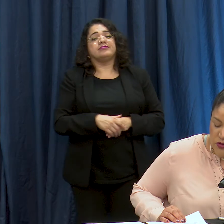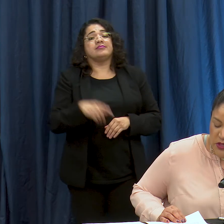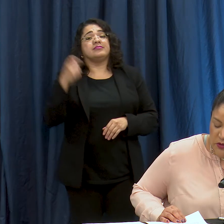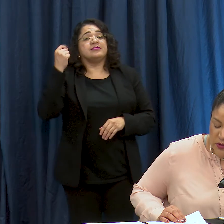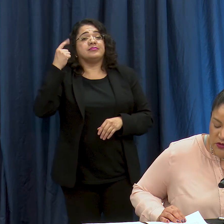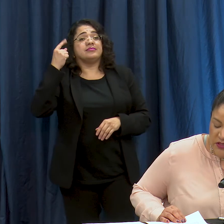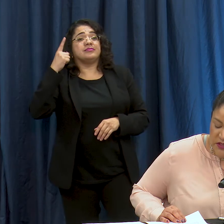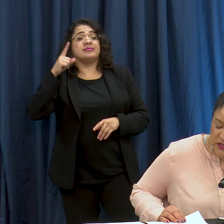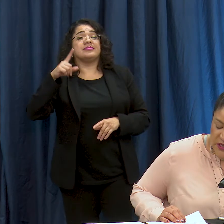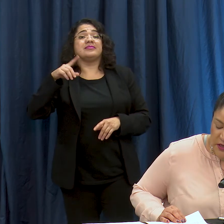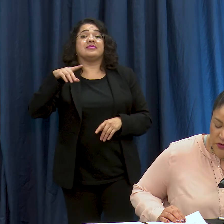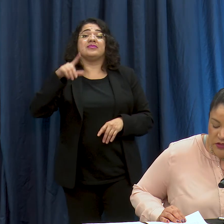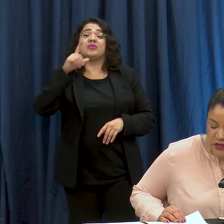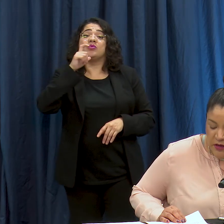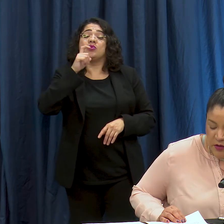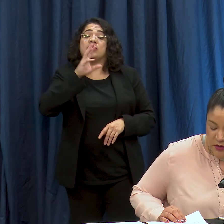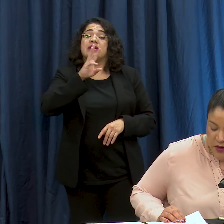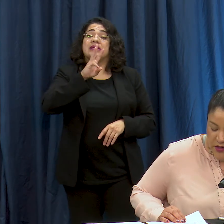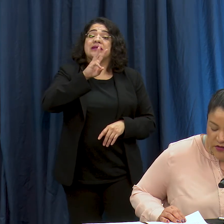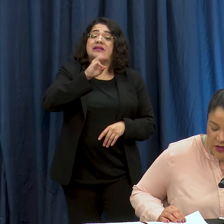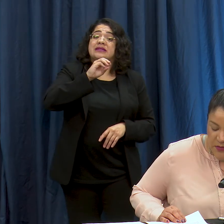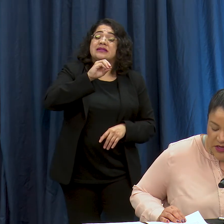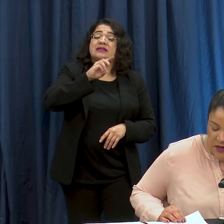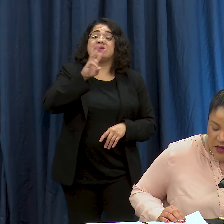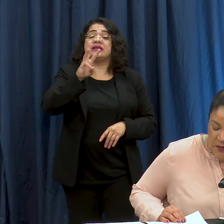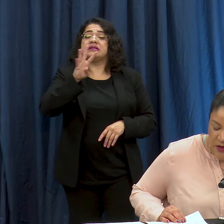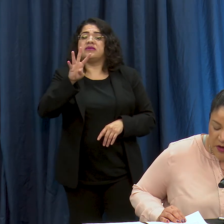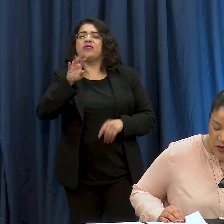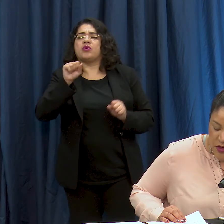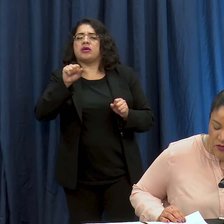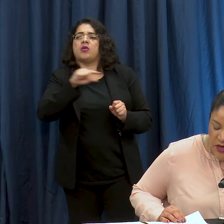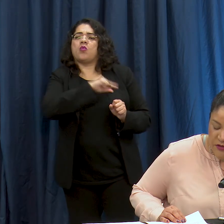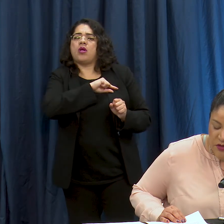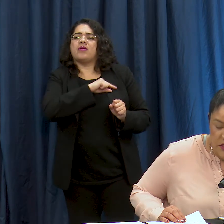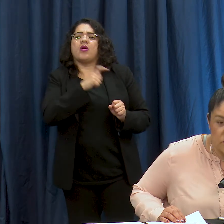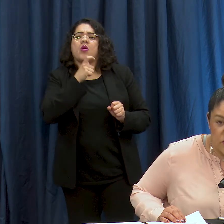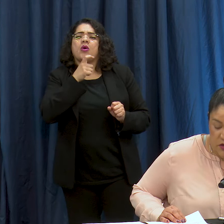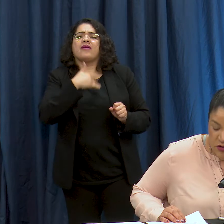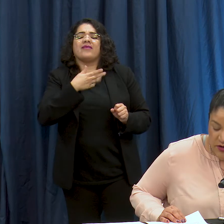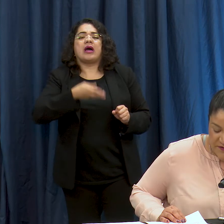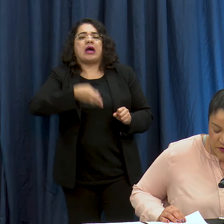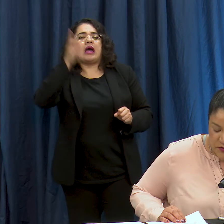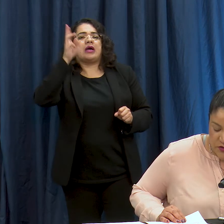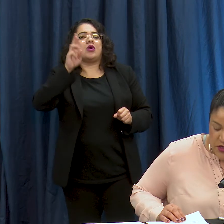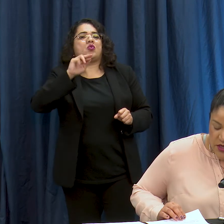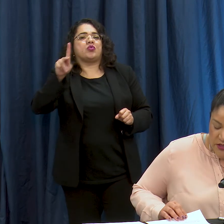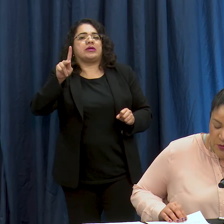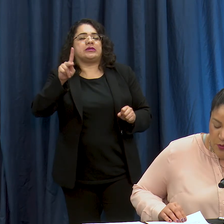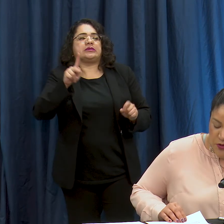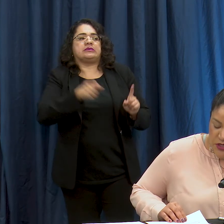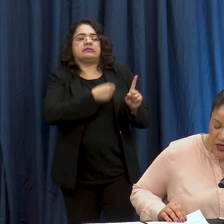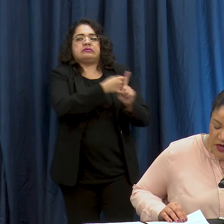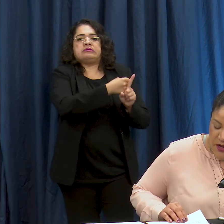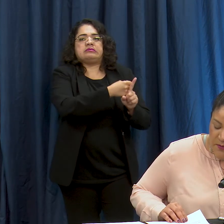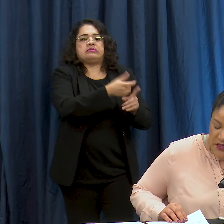los adultos des Ascenta hace sent a cuatro años también por que corre en un al Turia's Godel nabila's say proportion ara más